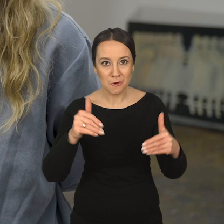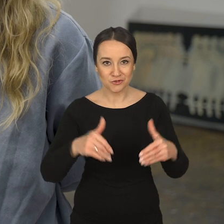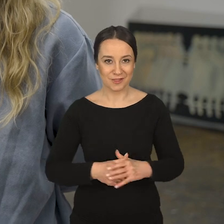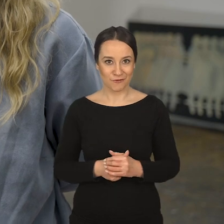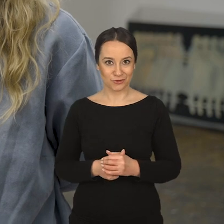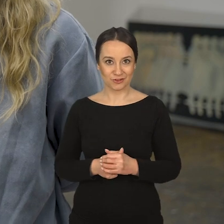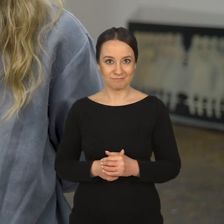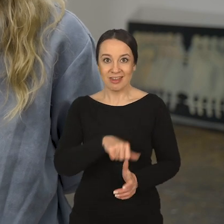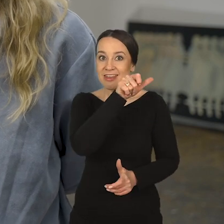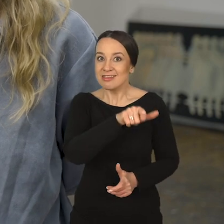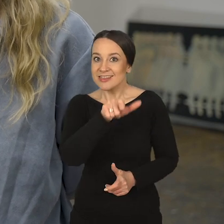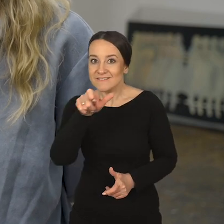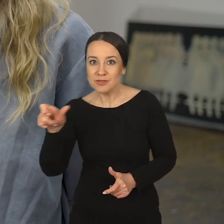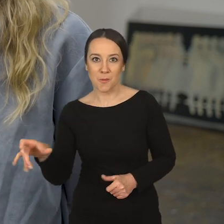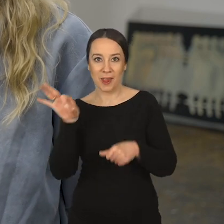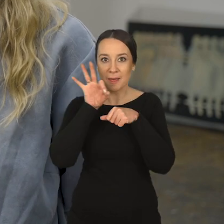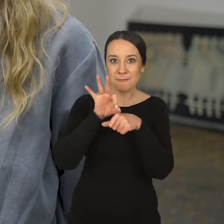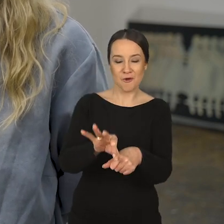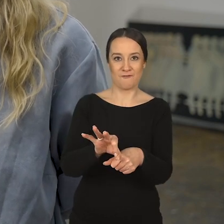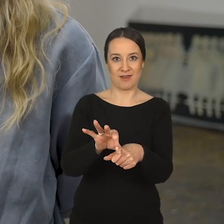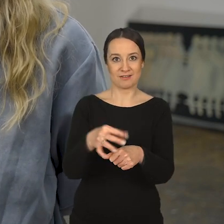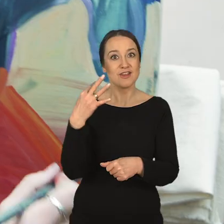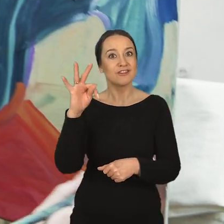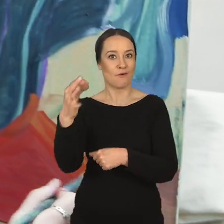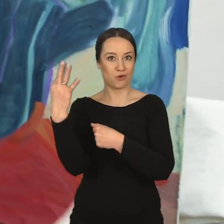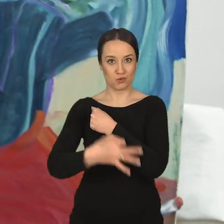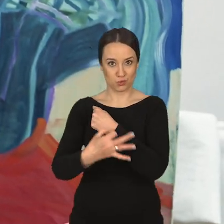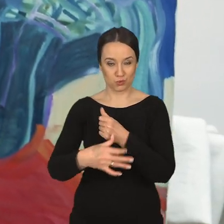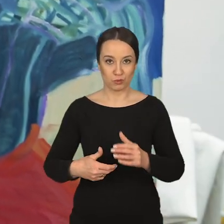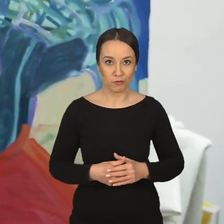ma możliwość indywidualnego prowadzenia swoich studiów.